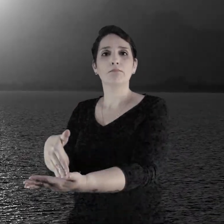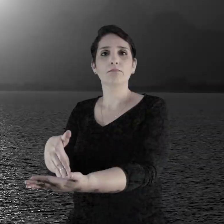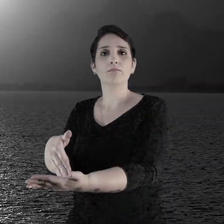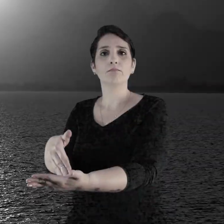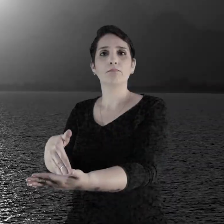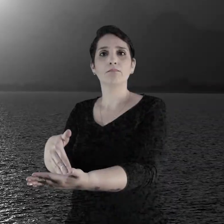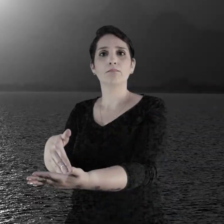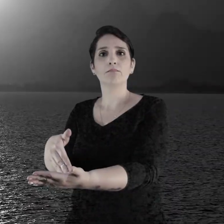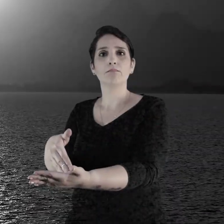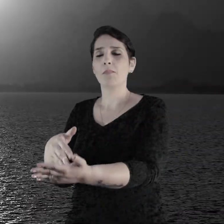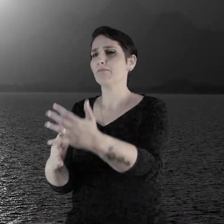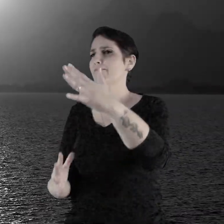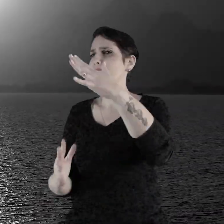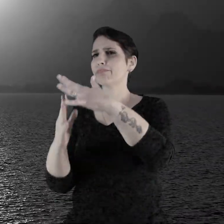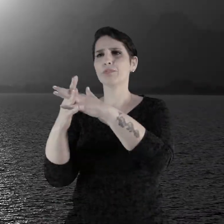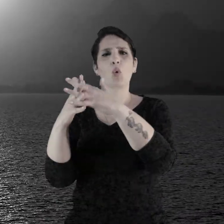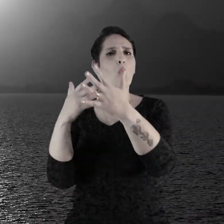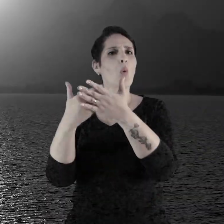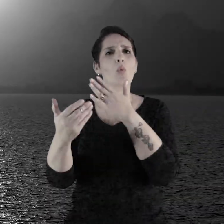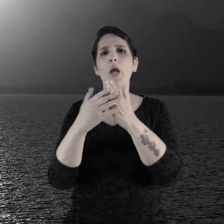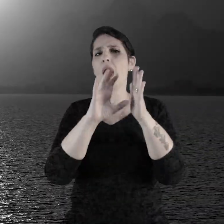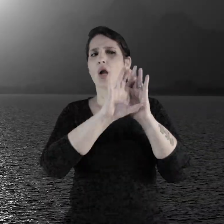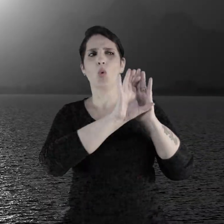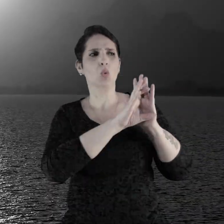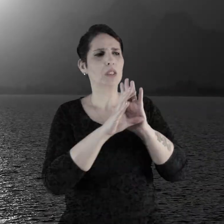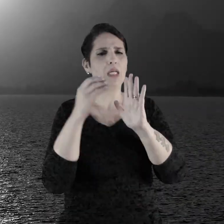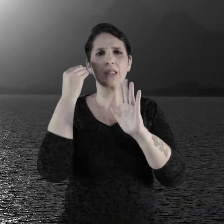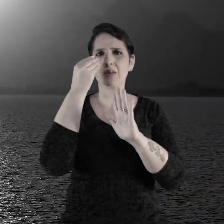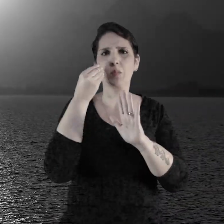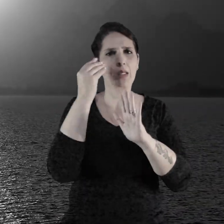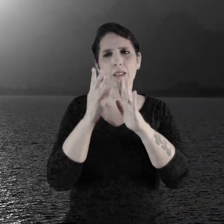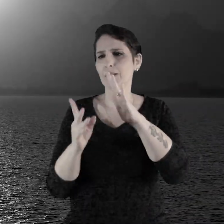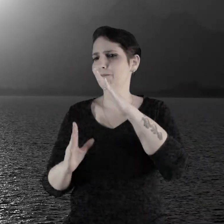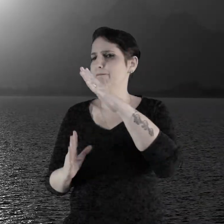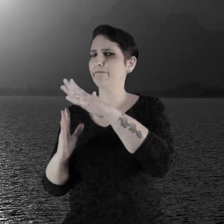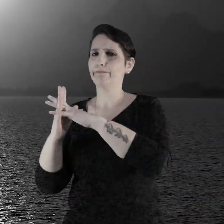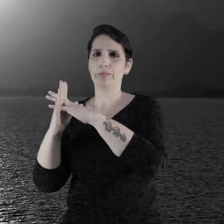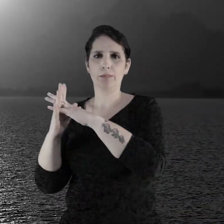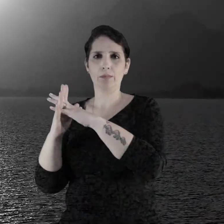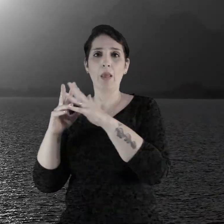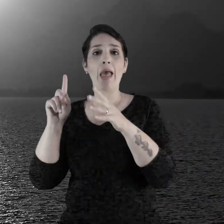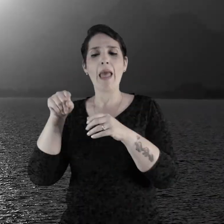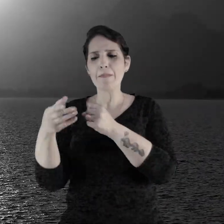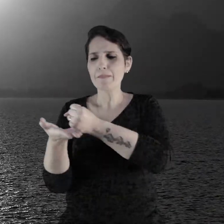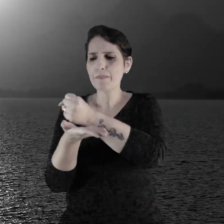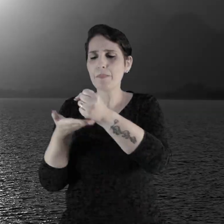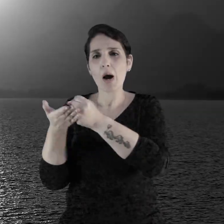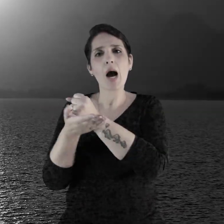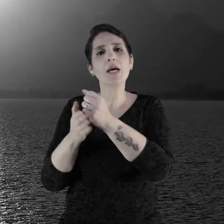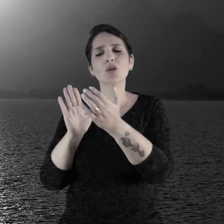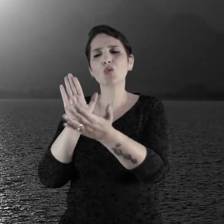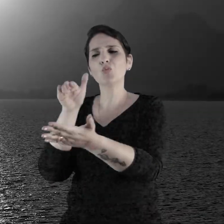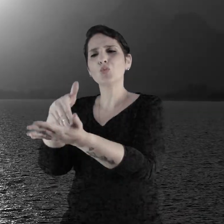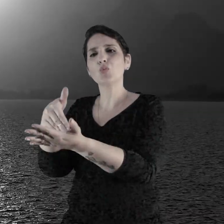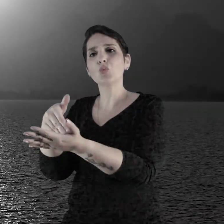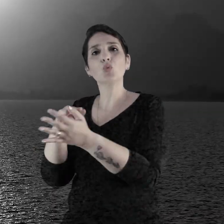além de todas as conceituações e experiências. É o fundamento último de todo o ser,